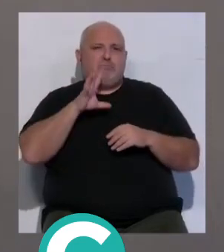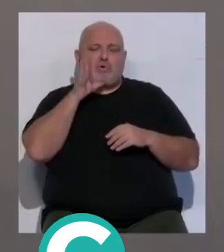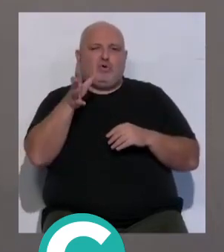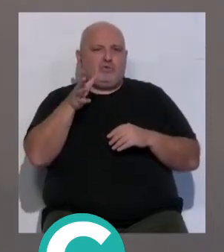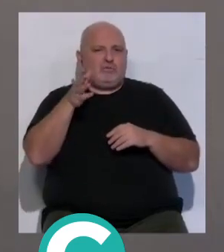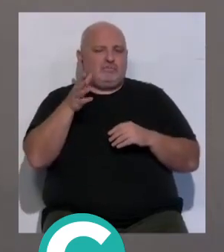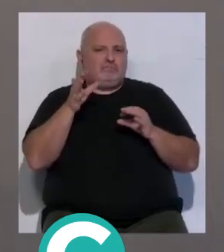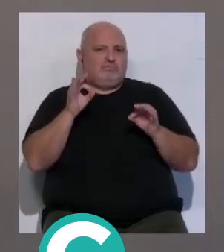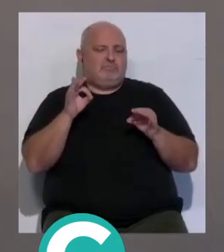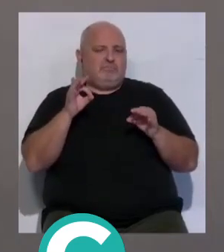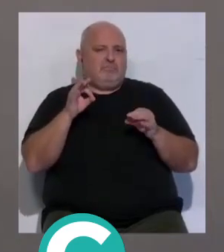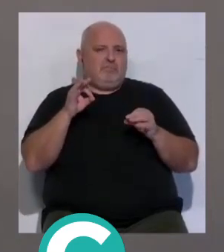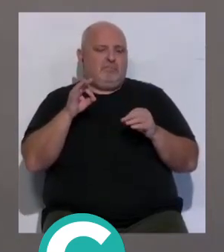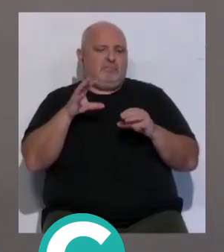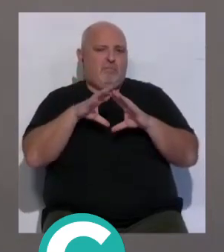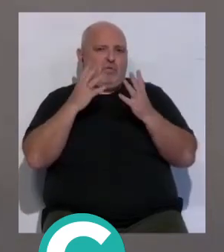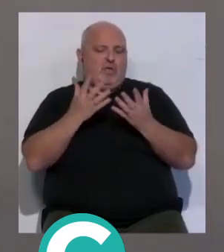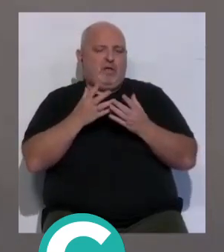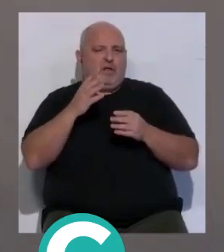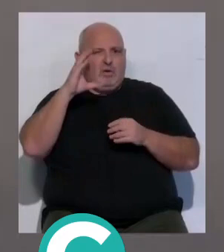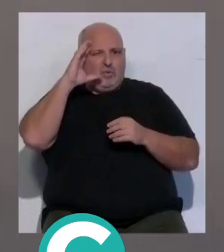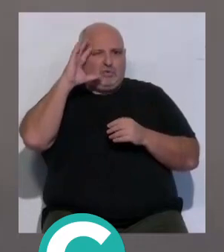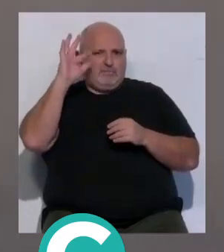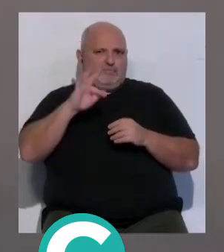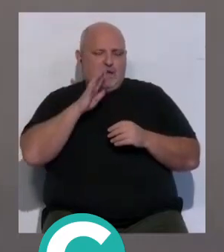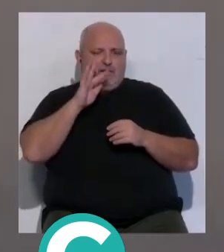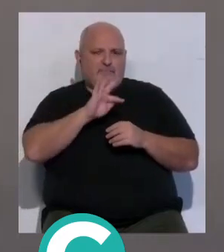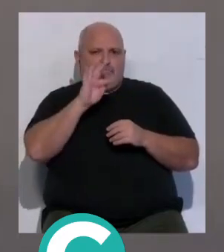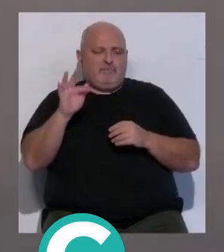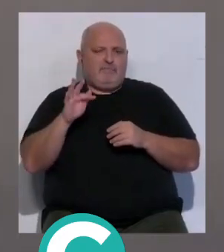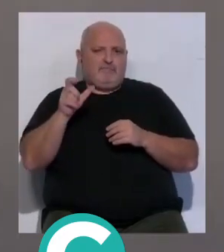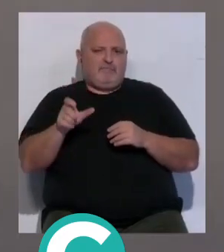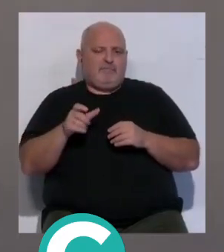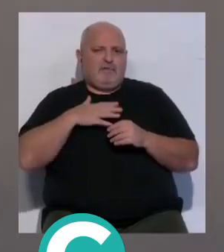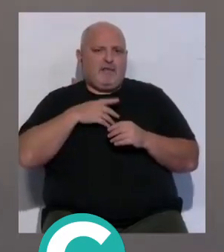disputando un campeonato mundial pero escuchamos al jugador brasileño de la unión deportiva Almería